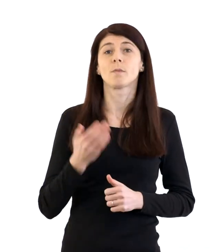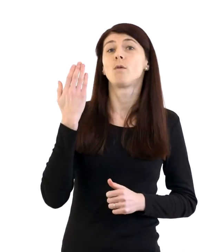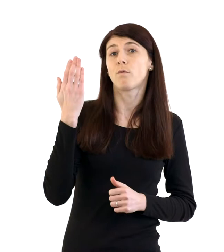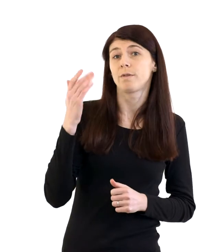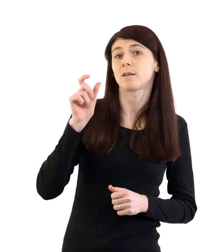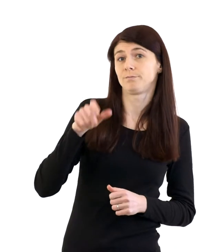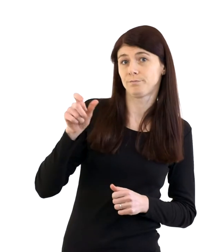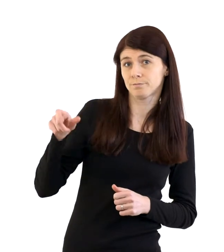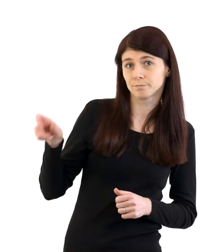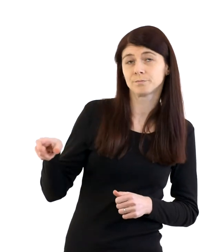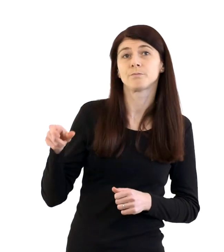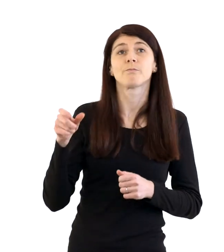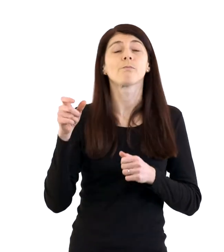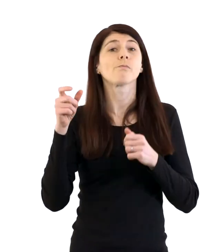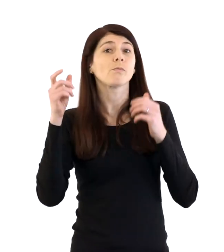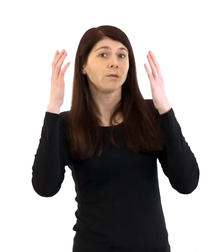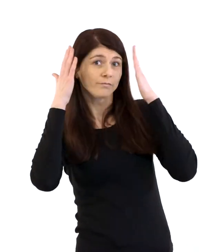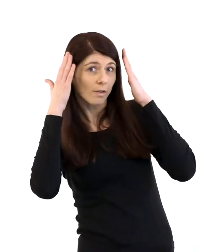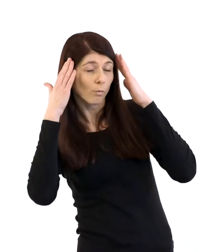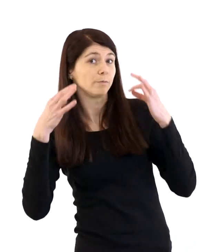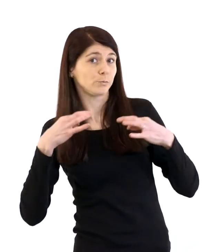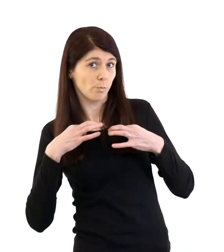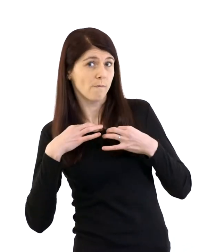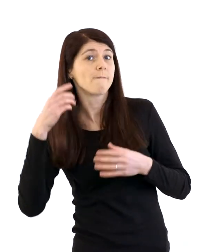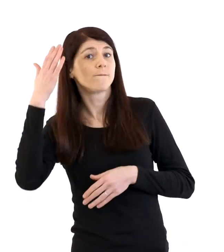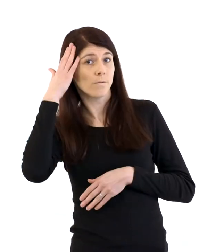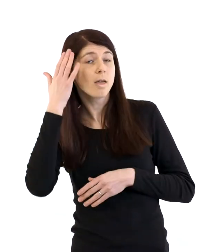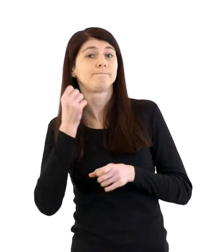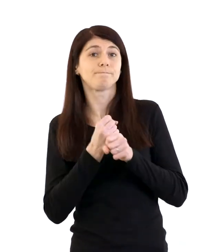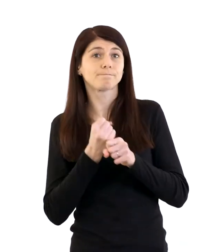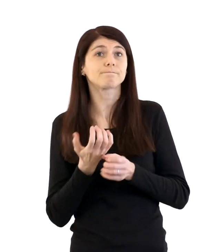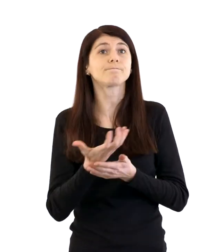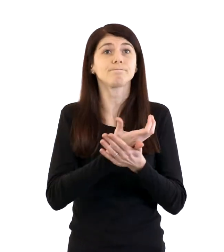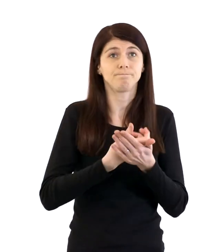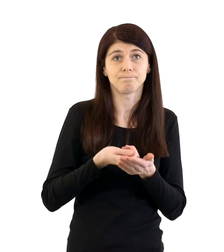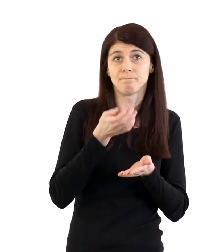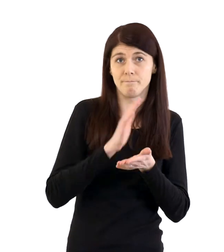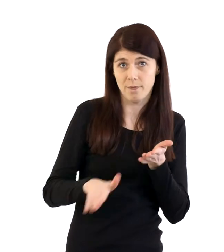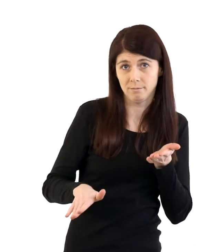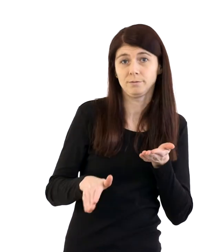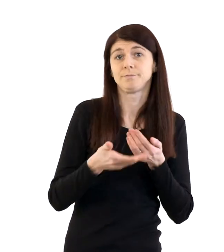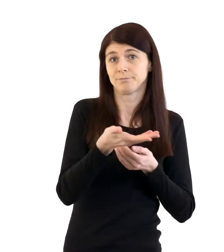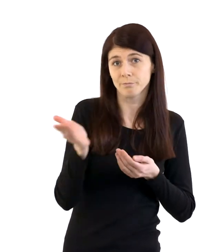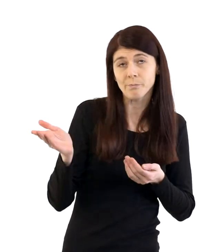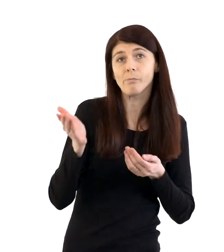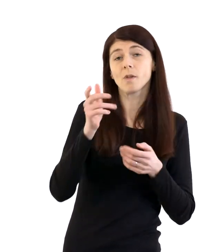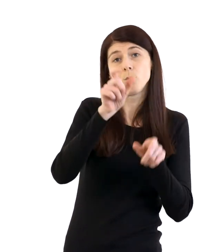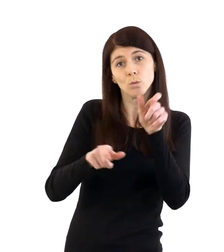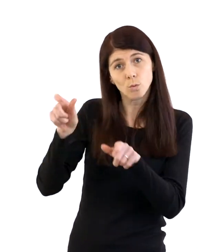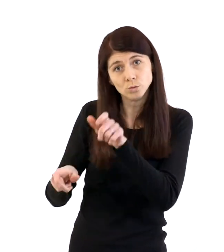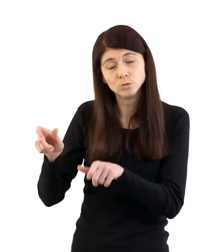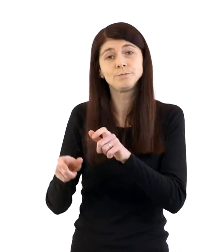Wolontariusz dobrowolnie i świadomie oraz bez wynagrodzenia angażuje się w pracę na rzecz osób,